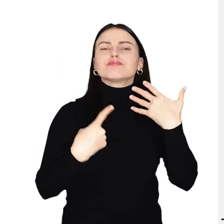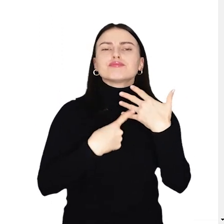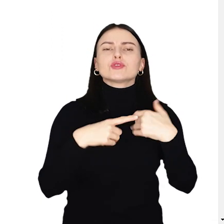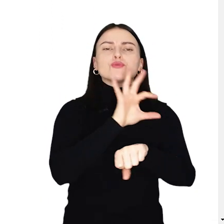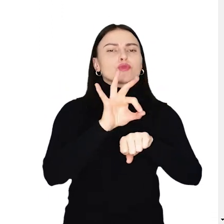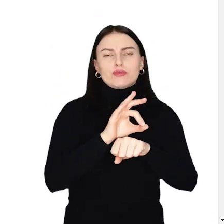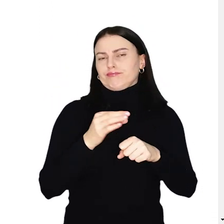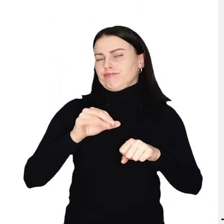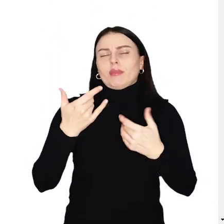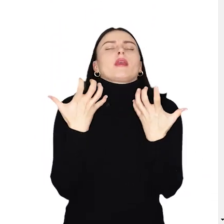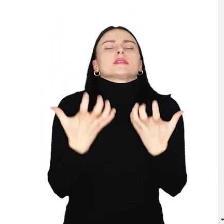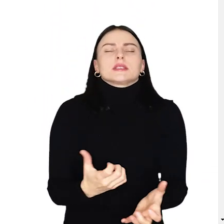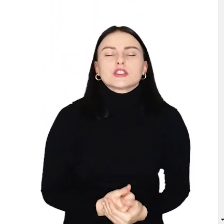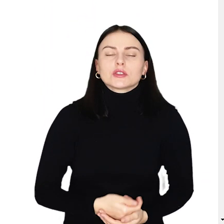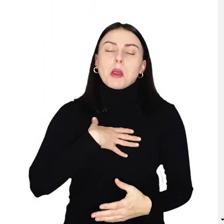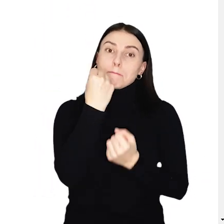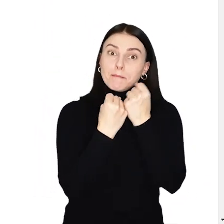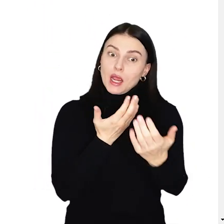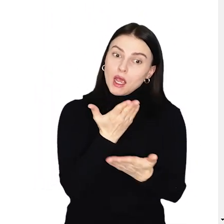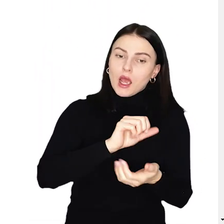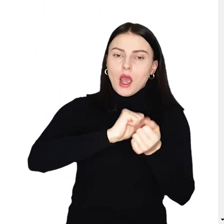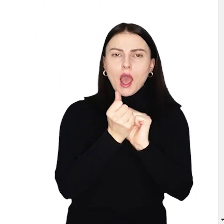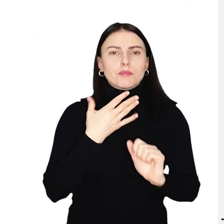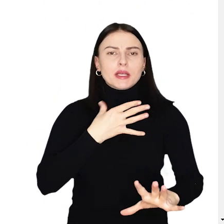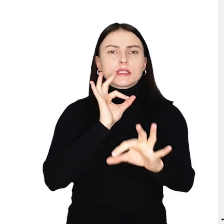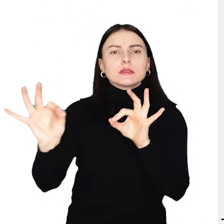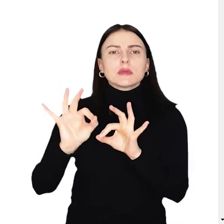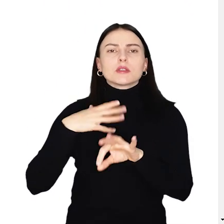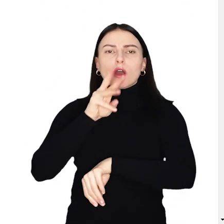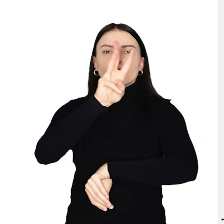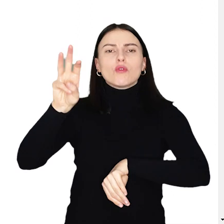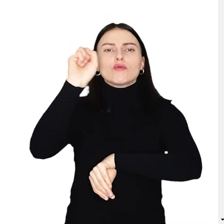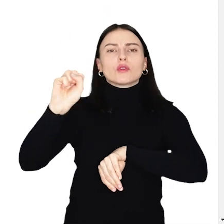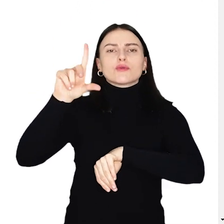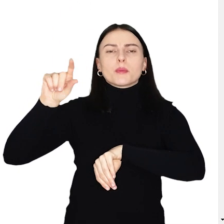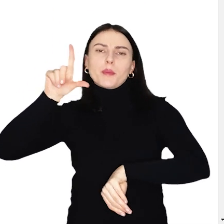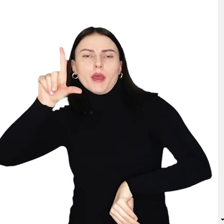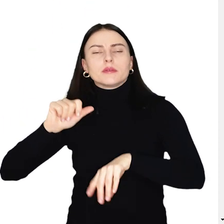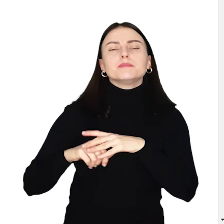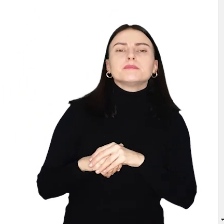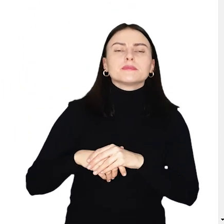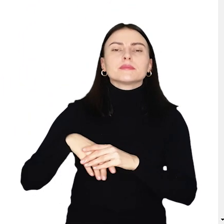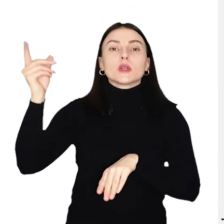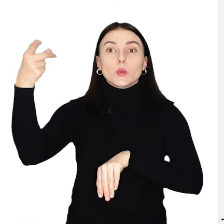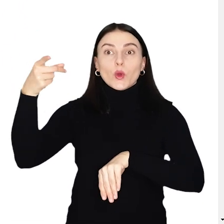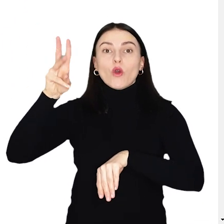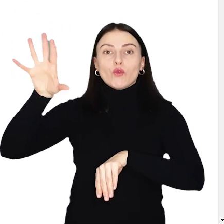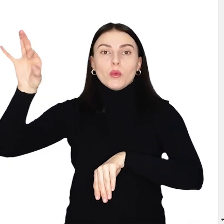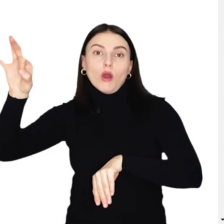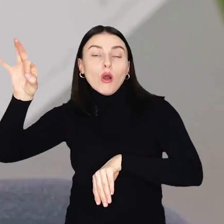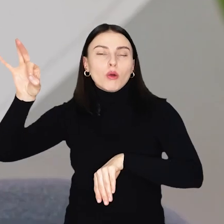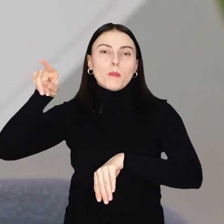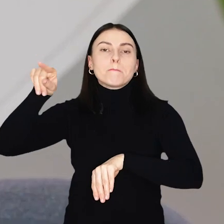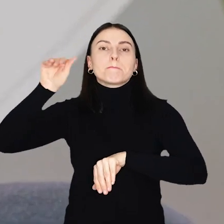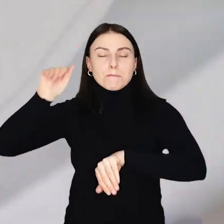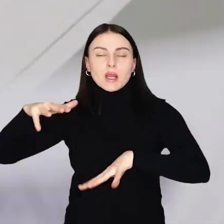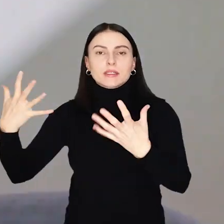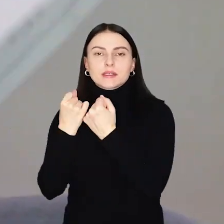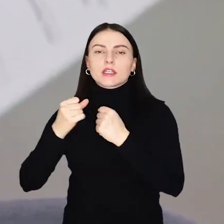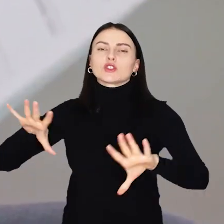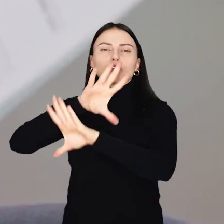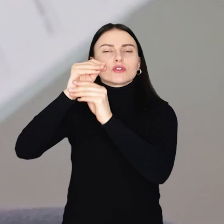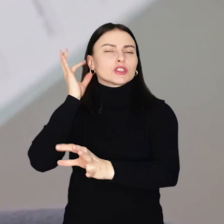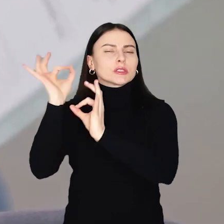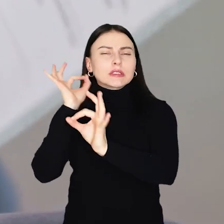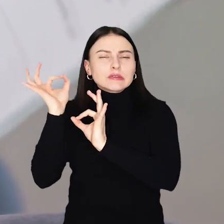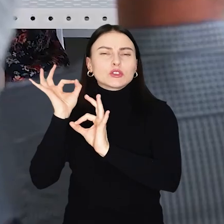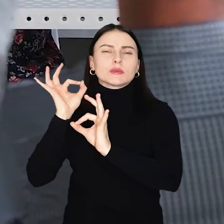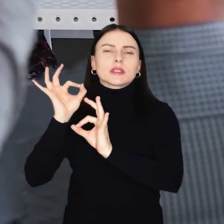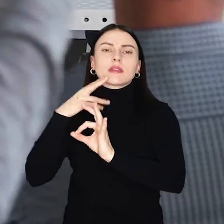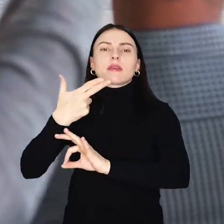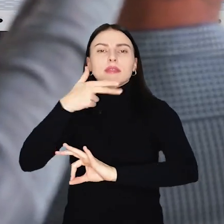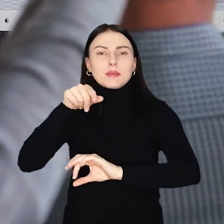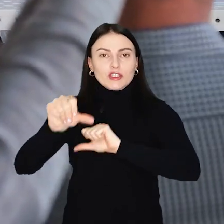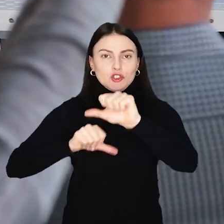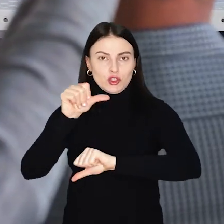Projekt można złożyć w formie papierowej lub na formularzu dostępnym na stronie www.wroclaw.pl/wbo, tam znajdziecie też wszystkie szczegóły dotyczące tegorocznej edycji.